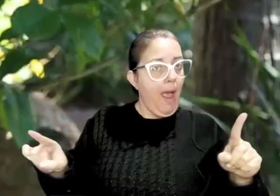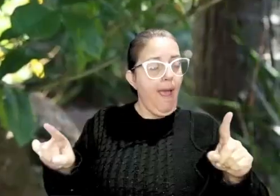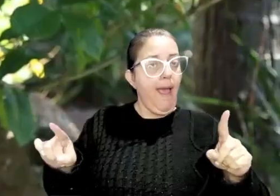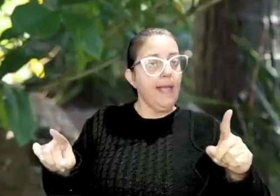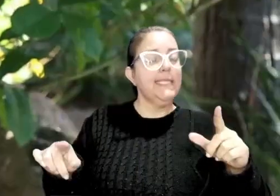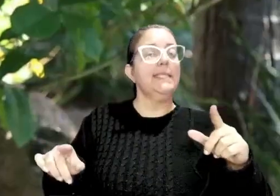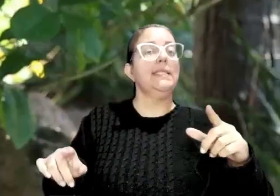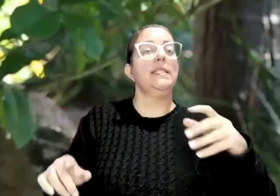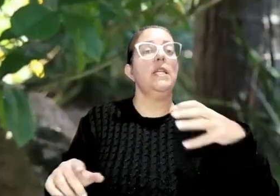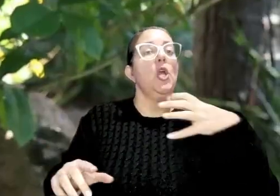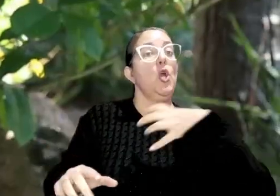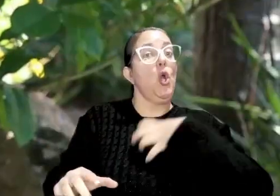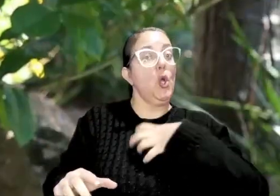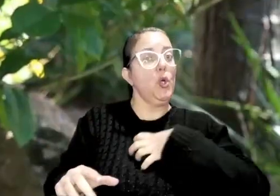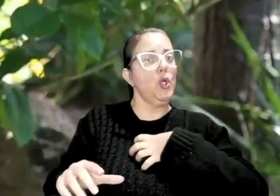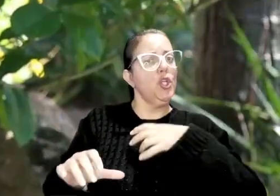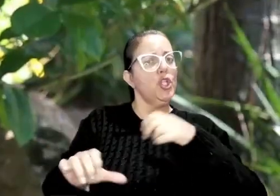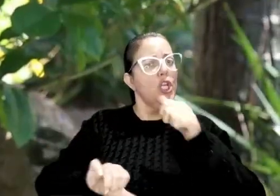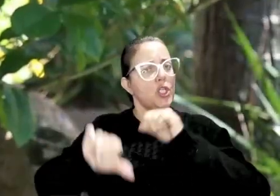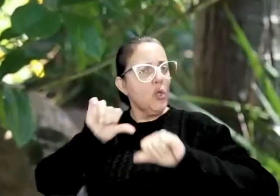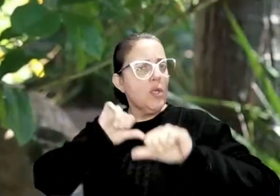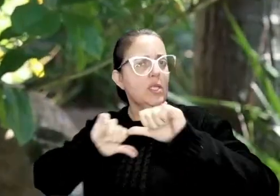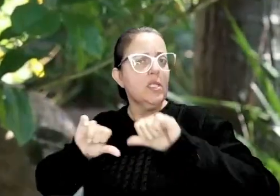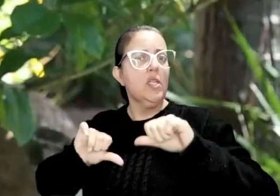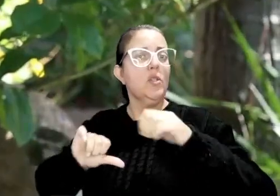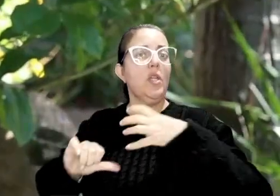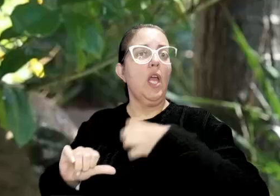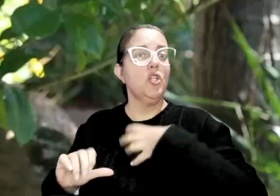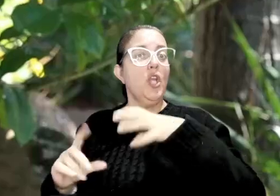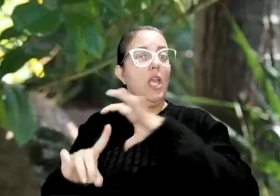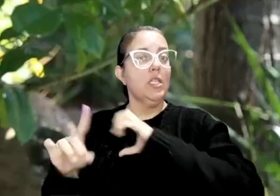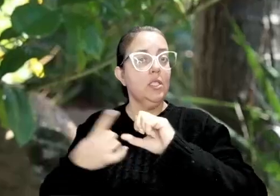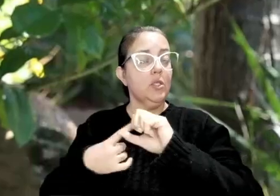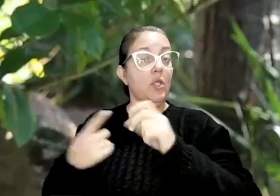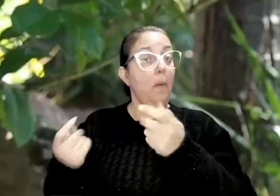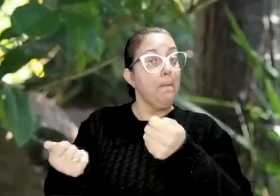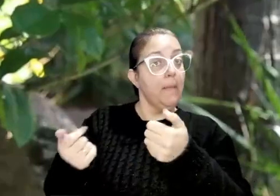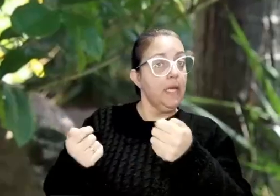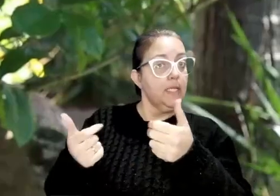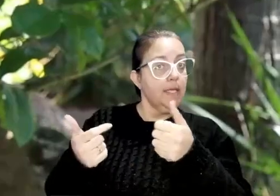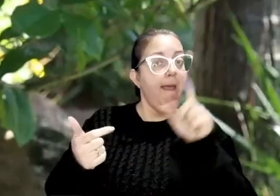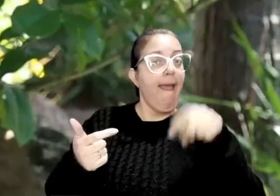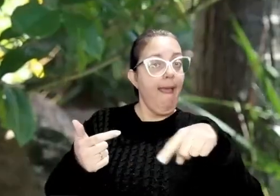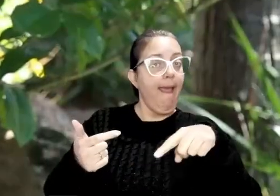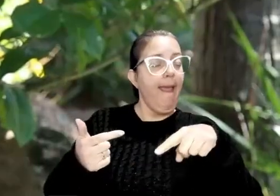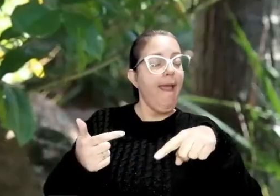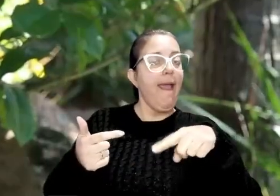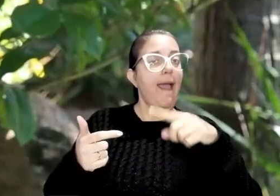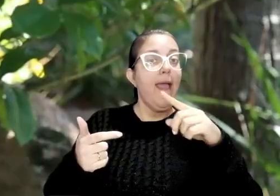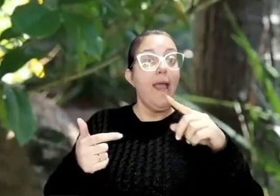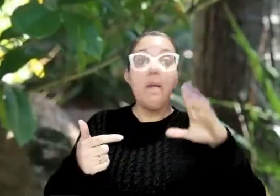social são similares então isso gera uma enorme complexidade tanto na análise dos impactos como